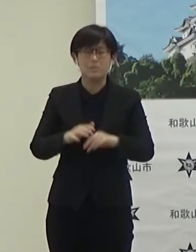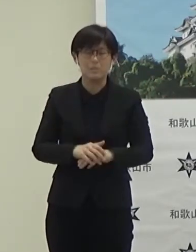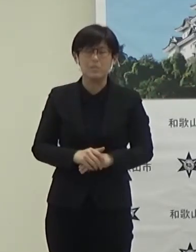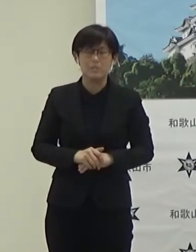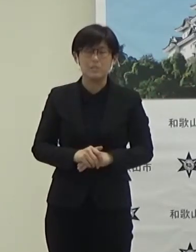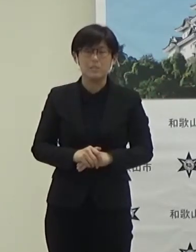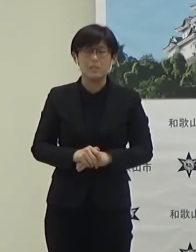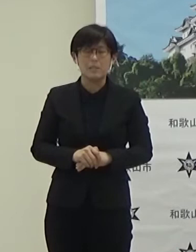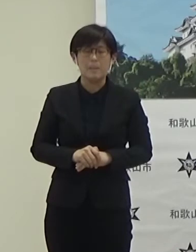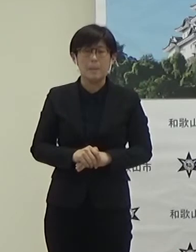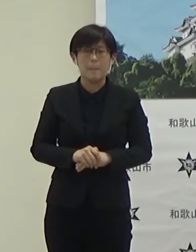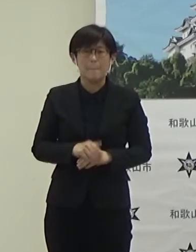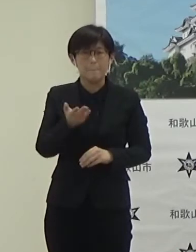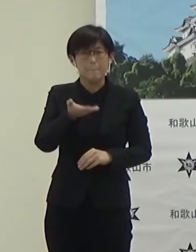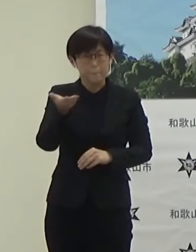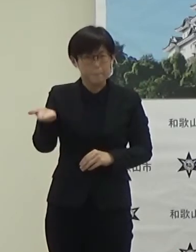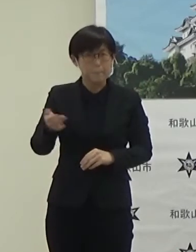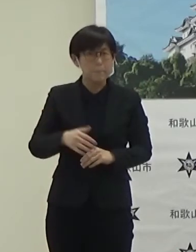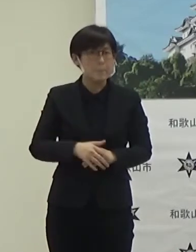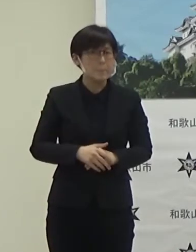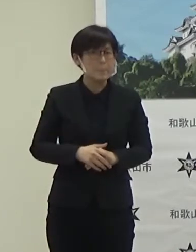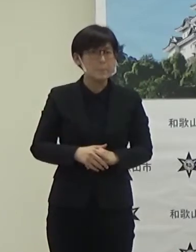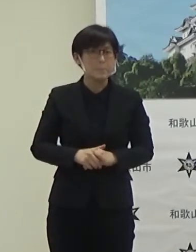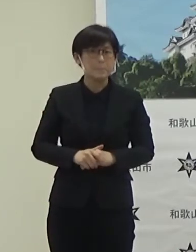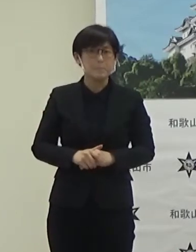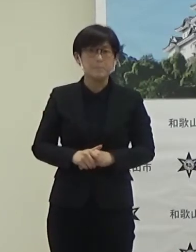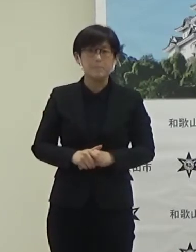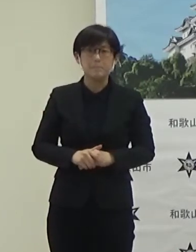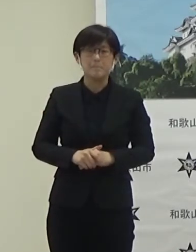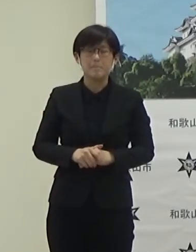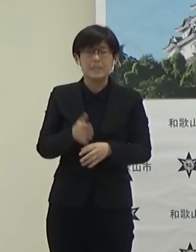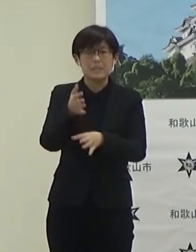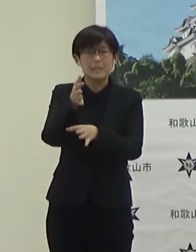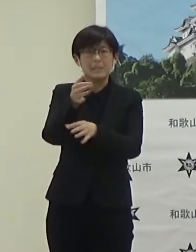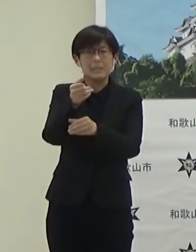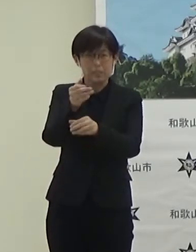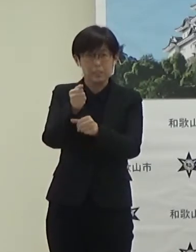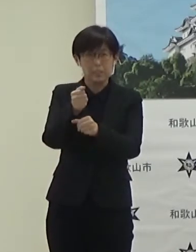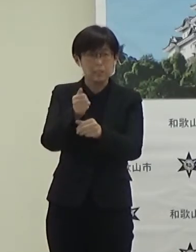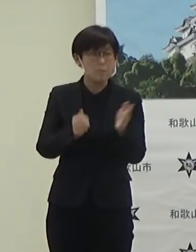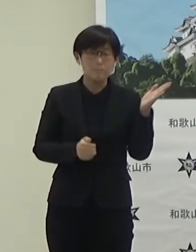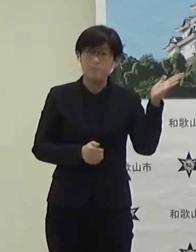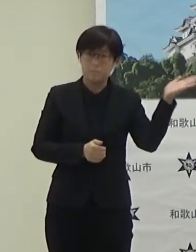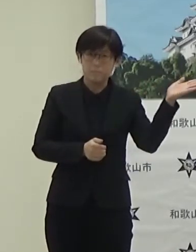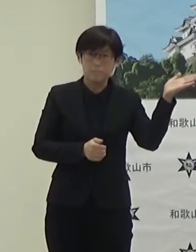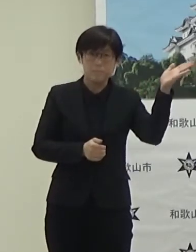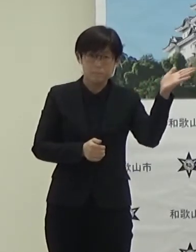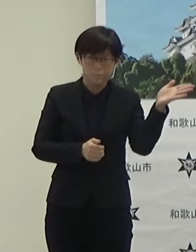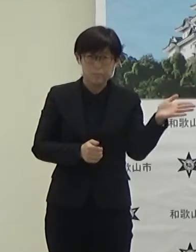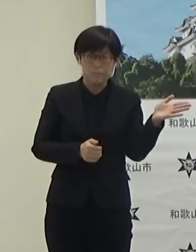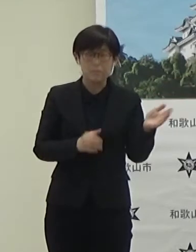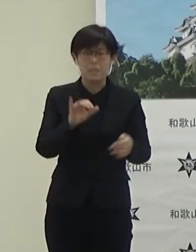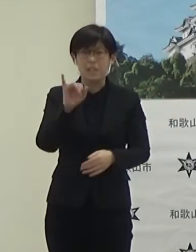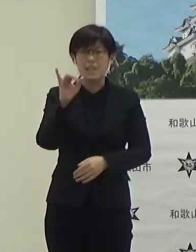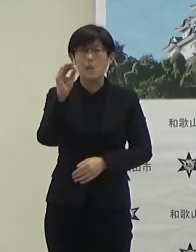日にちはですね、こういった日にちで イオンモール和歌山、南保健センター